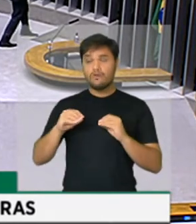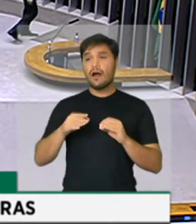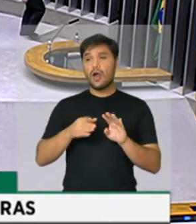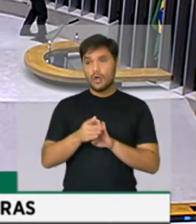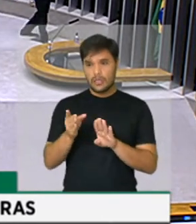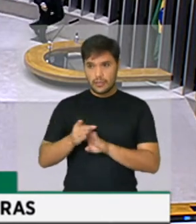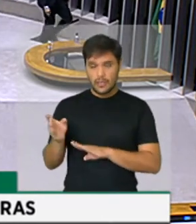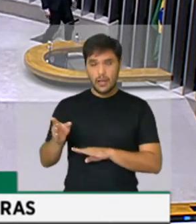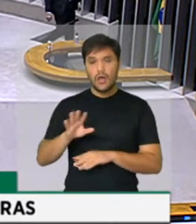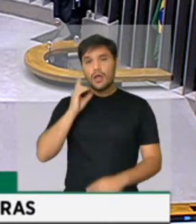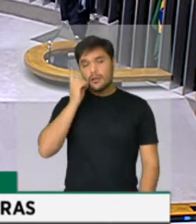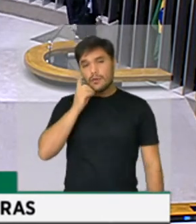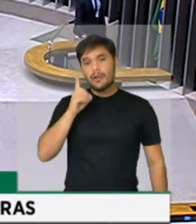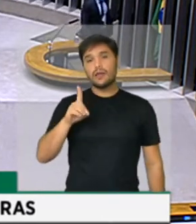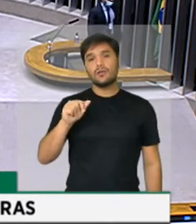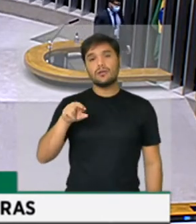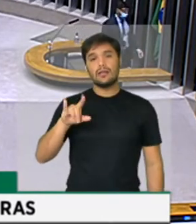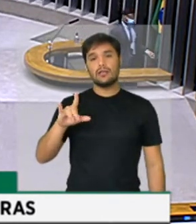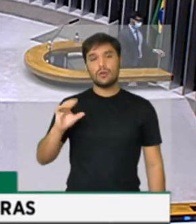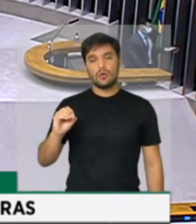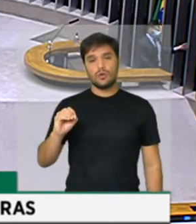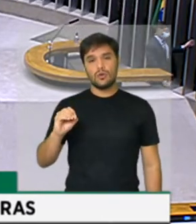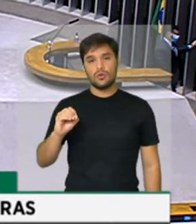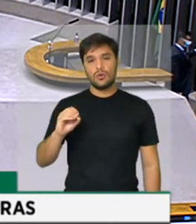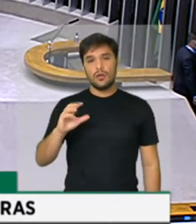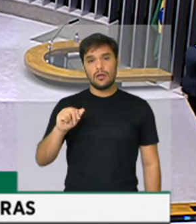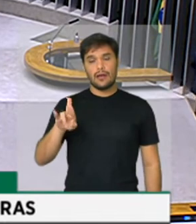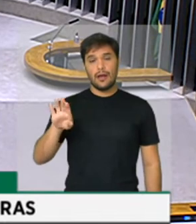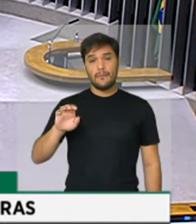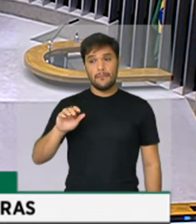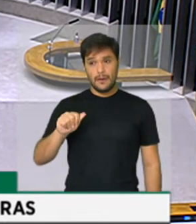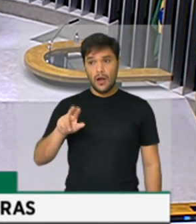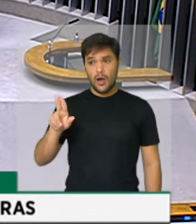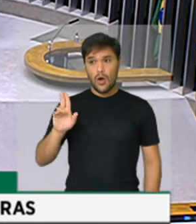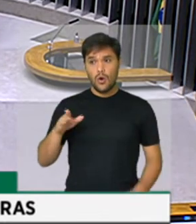VOTAR. TODOS VÃO ORIENTAR. DEPUTADO DANILO CABRAL, PELA ORIENTAÇÃO E TEMPO DE